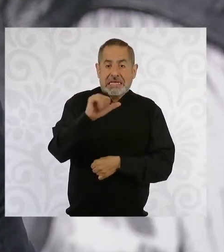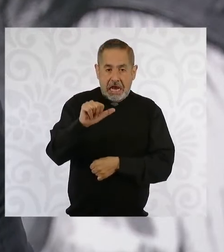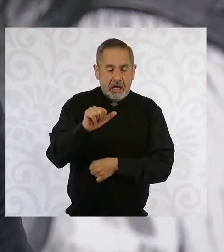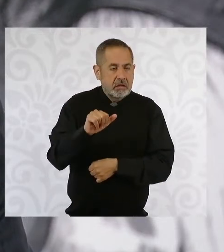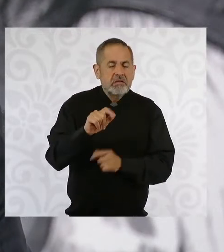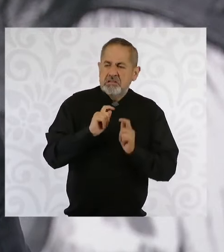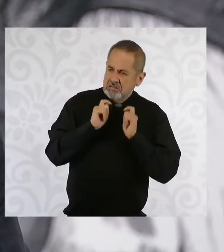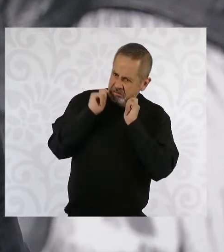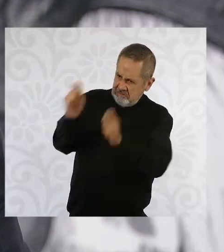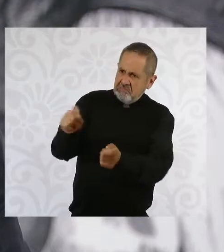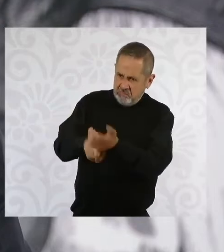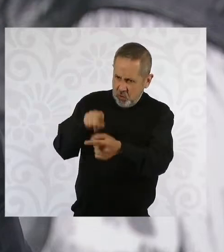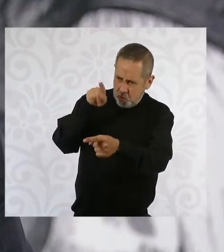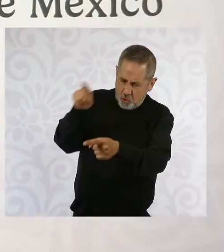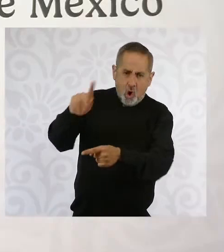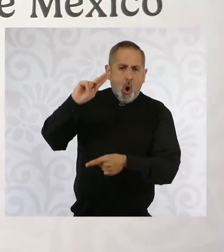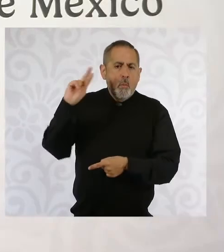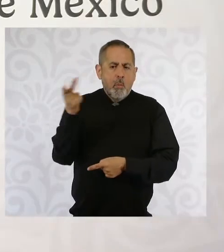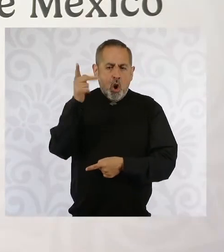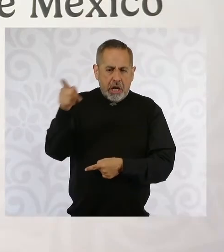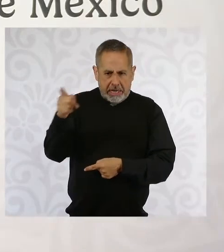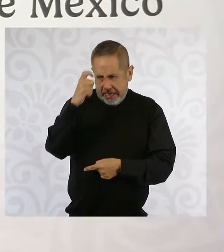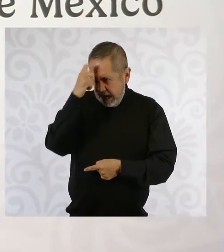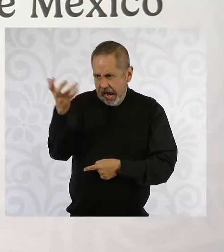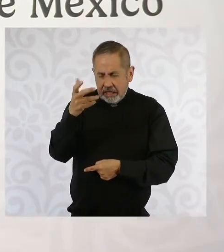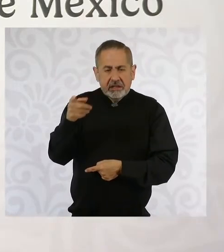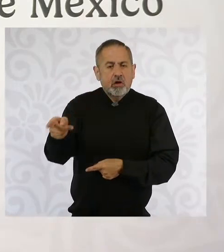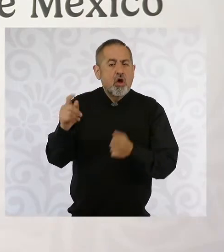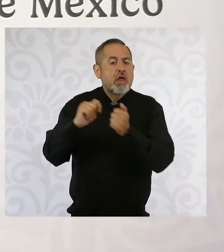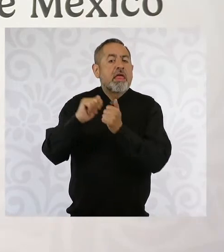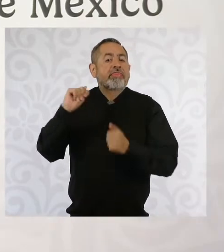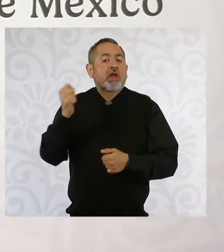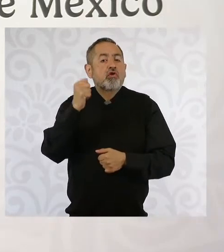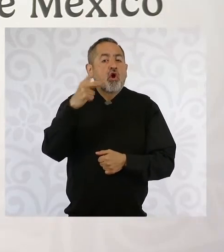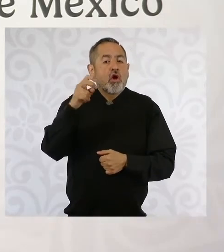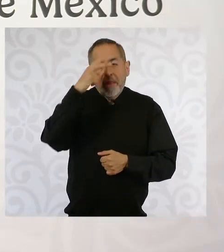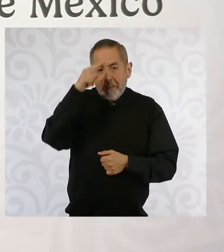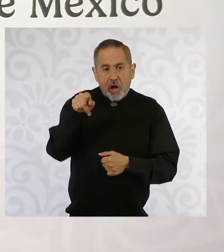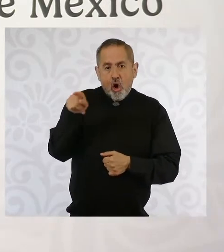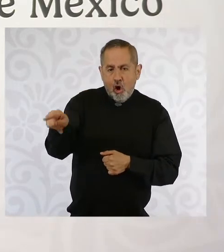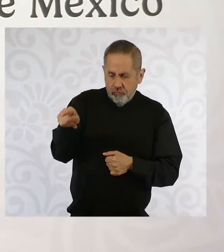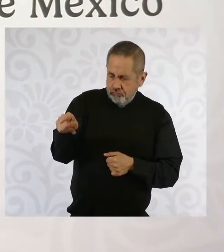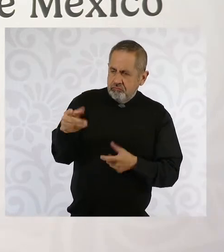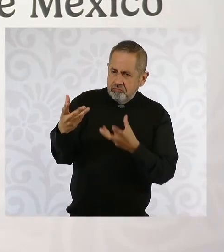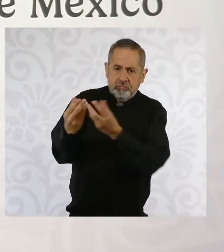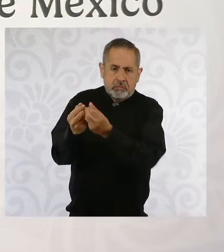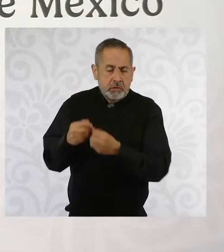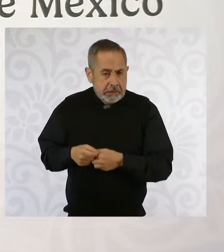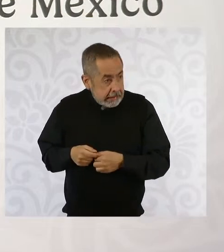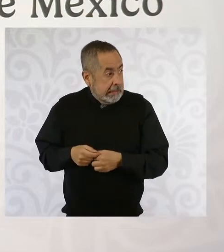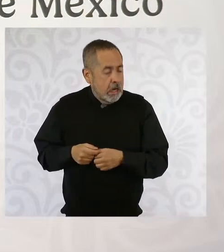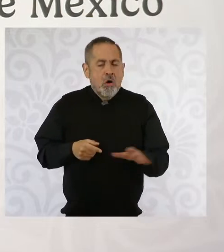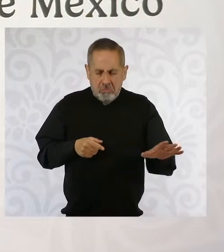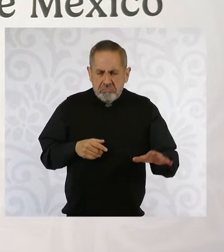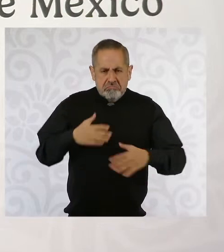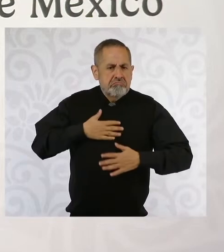Politécnico Nacional y del tecnológico Nacional de México el politécnico convocó de manera inmediata